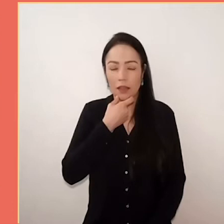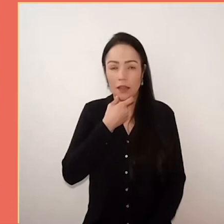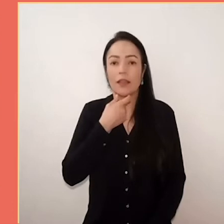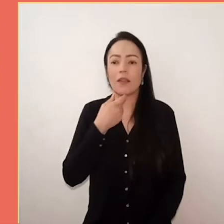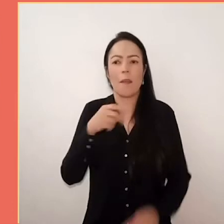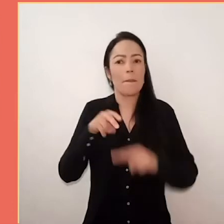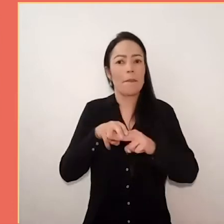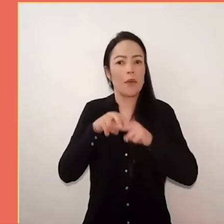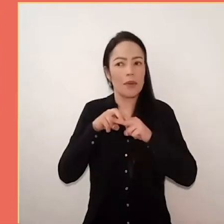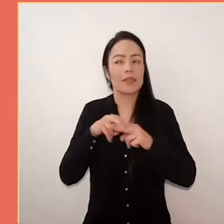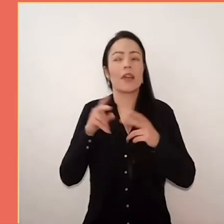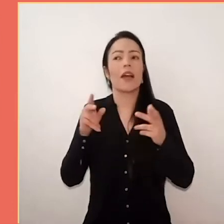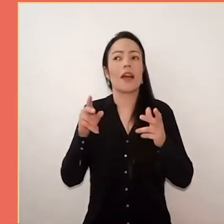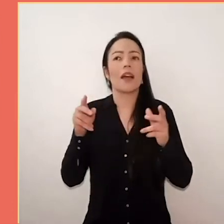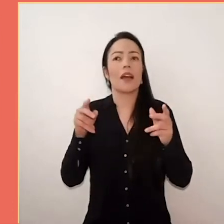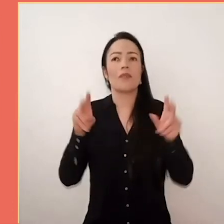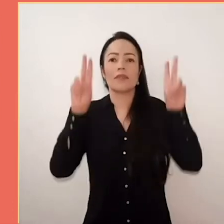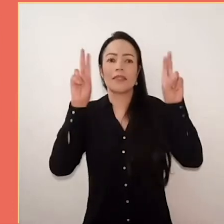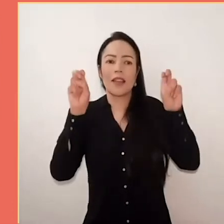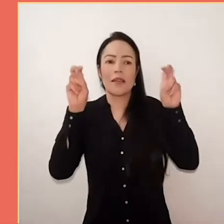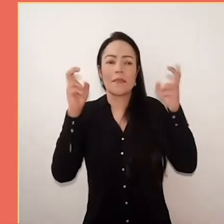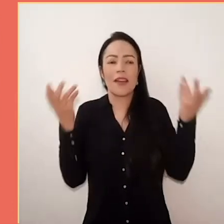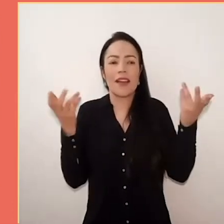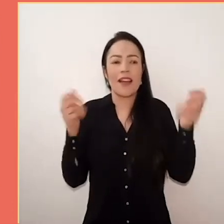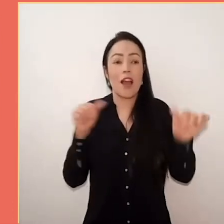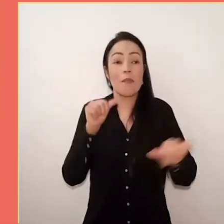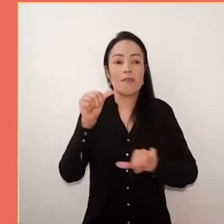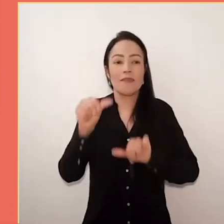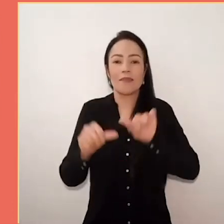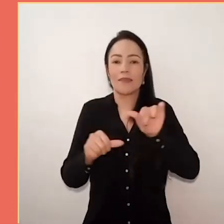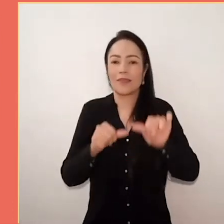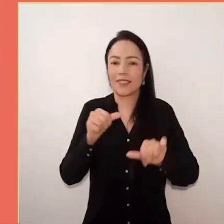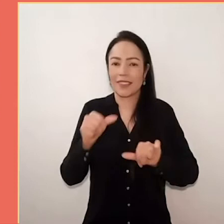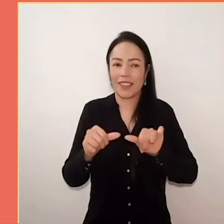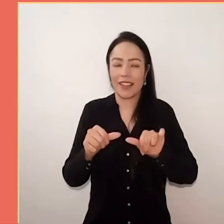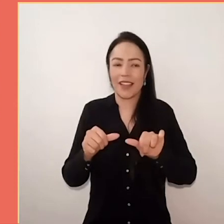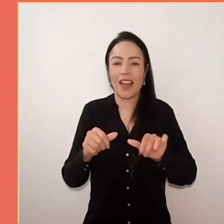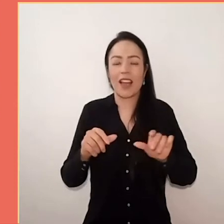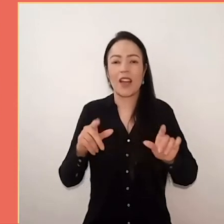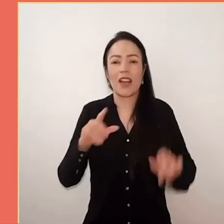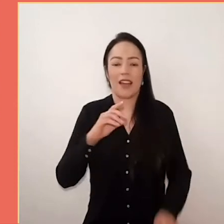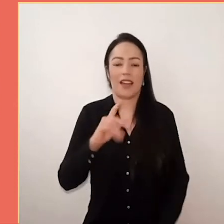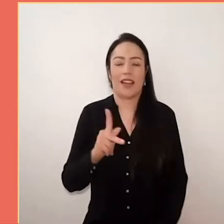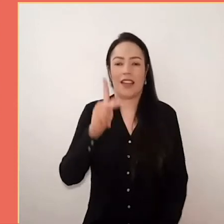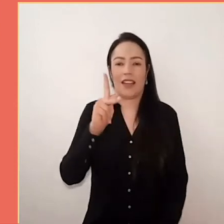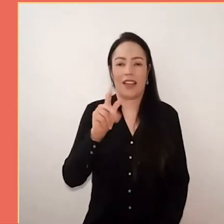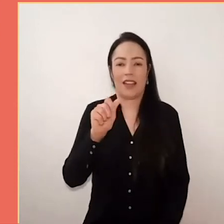me remeteu "A Metamorfose" do Kafka, escrito um século antes,